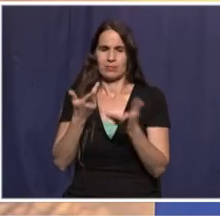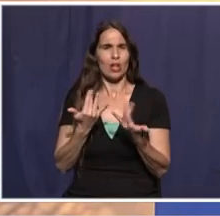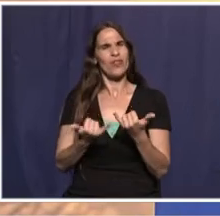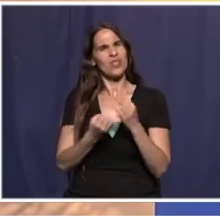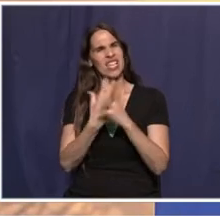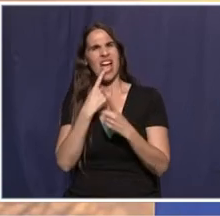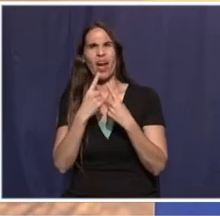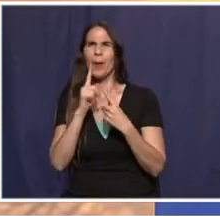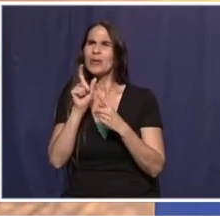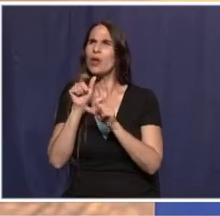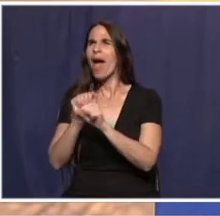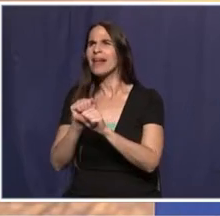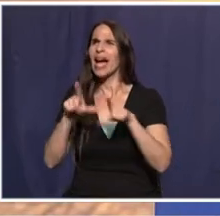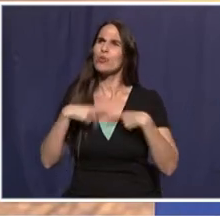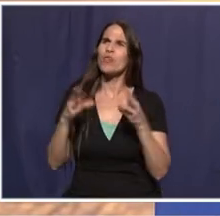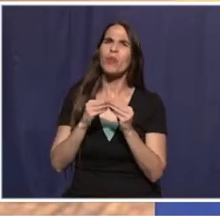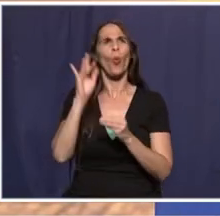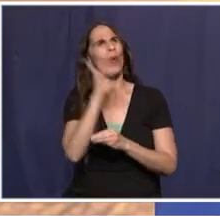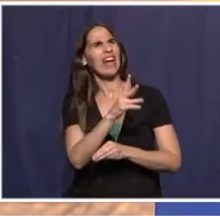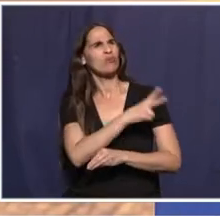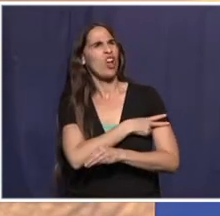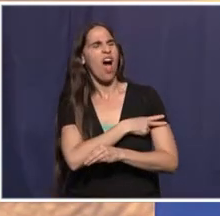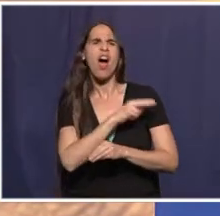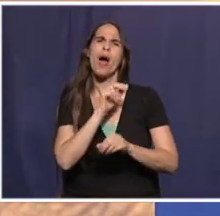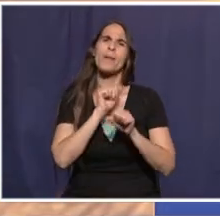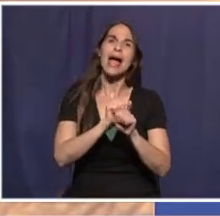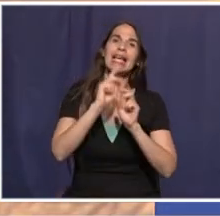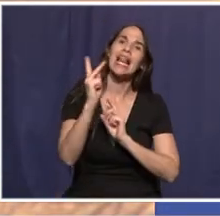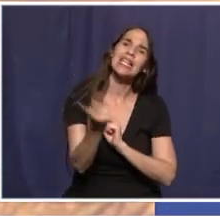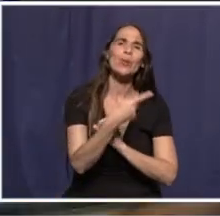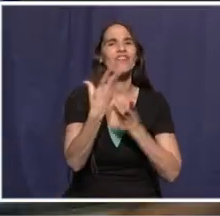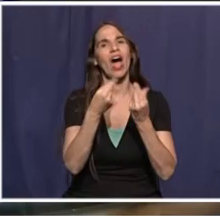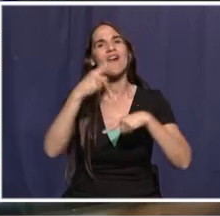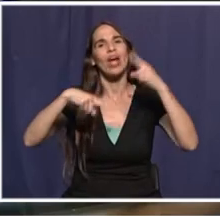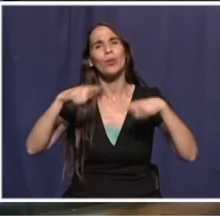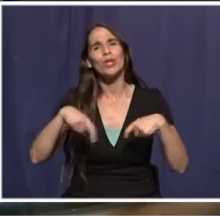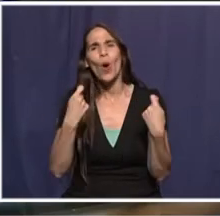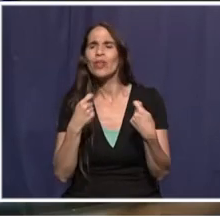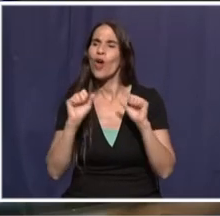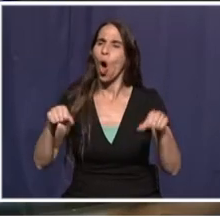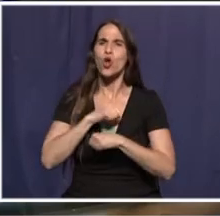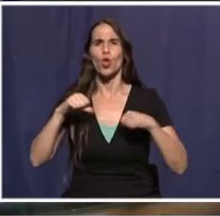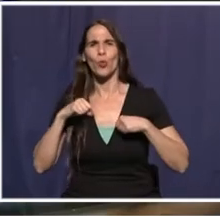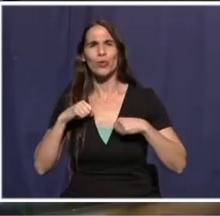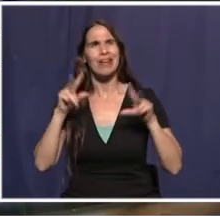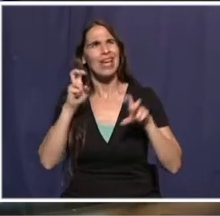או גם חרדים, הוא נגד משטרה ובעד קהילתיות, أو أيضا الحريديم، هو ضد الشرطة ومع الطائفية ורב-תרבותיות ואפילו אוטונומיות. وتعدد الثقافات وحتى حكم ذاتي. כאילו משטרה זה דיכוי והיעדר חירות. وكأن الشرطة هي قمع وغياب للحريات.